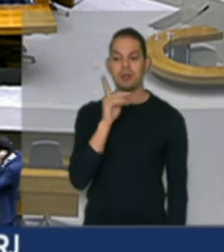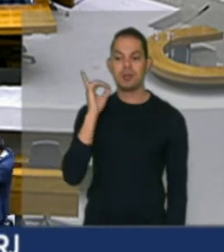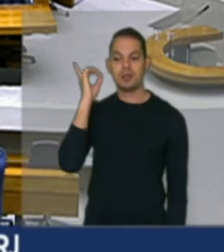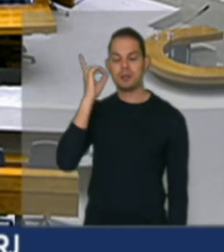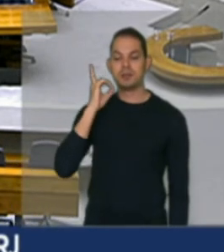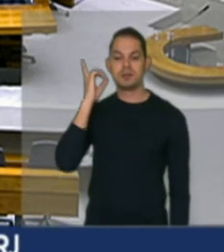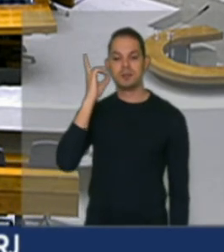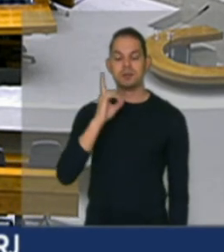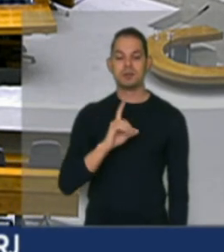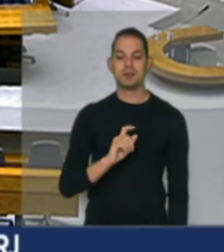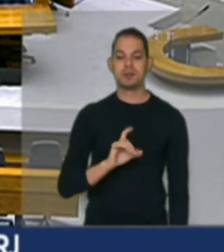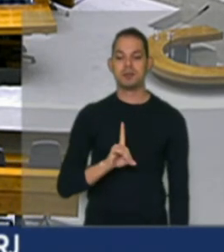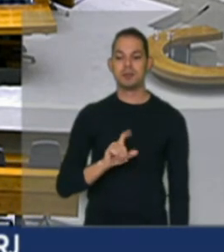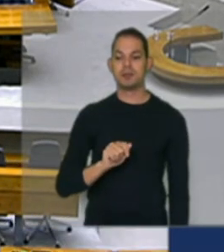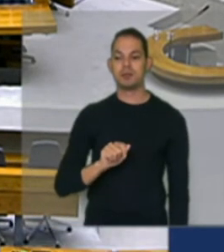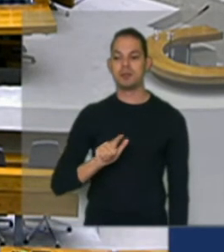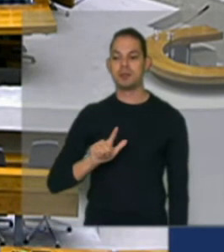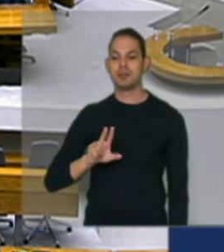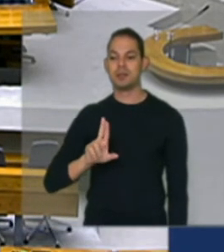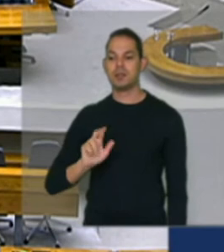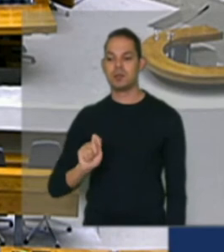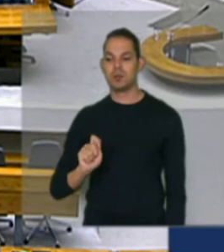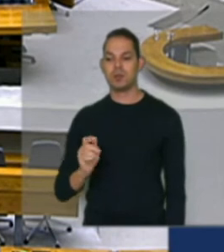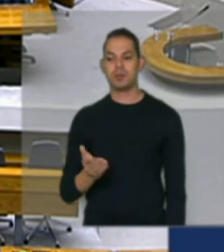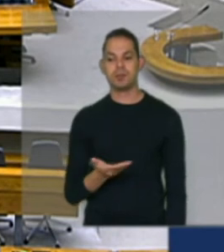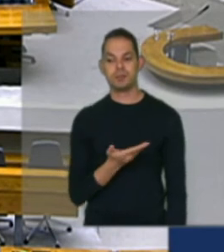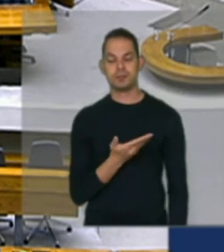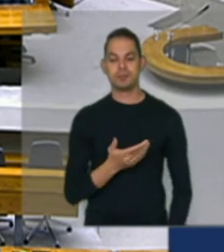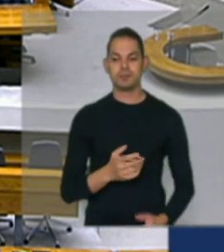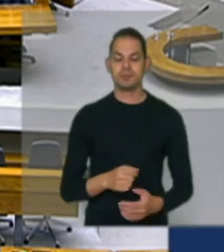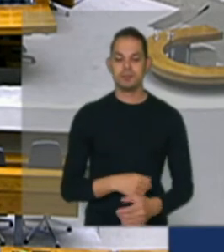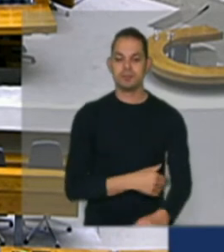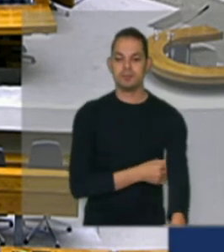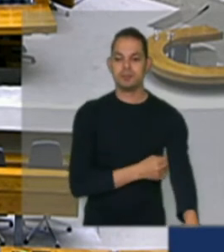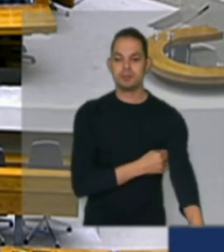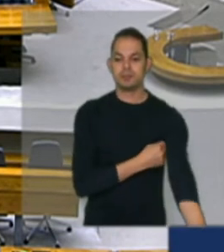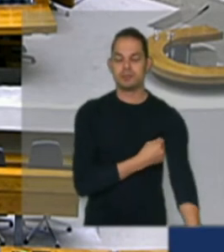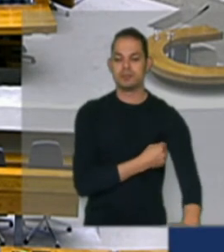AMAPÁ, O DEPUTADO DA LUA DO ROTA, NÃO ESTÁ NO PLENÁRIO, NESSE MOMENTO. VAMOS ENTÃO É